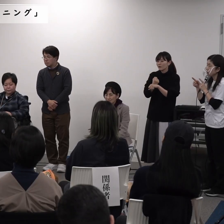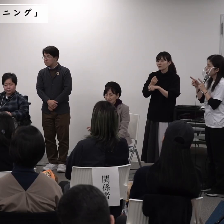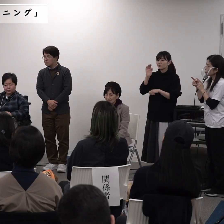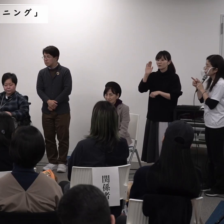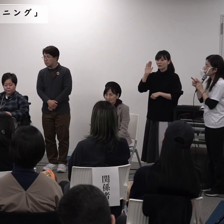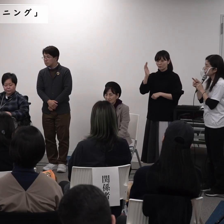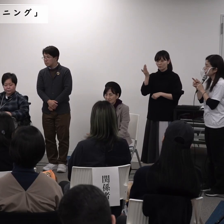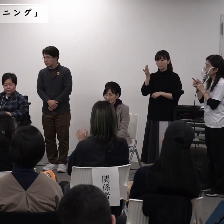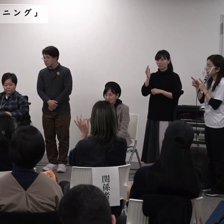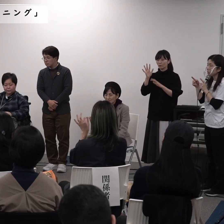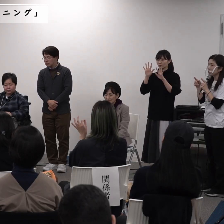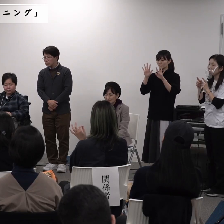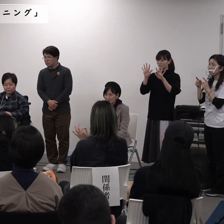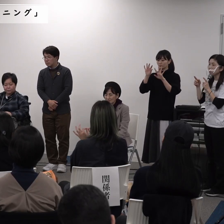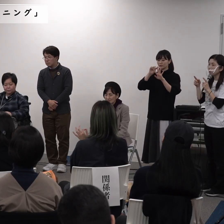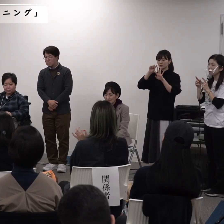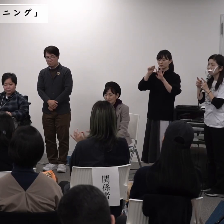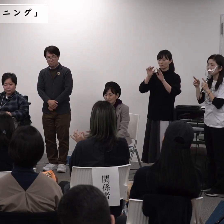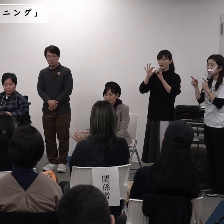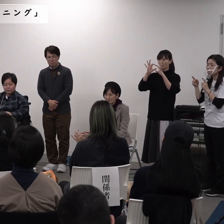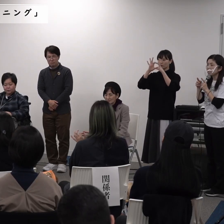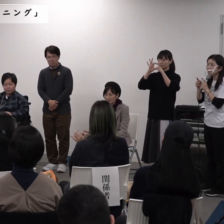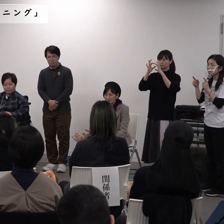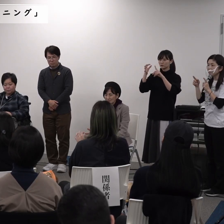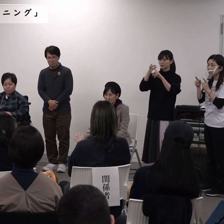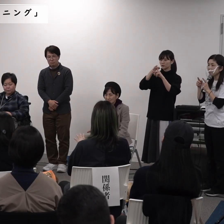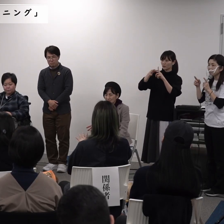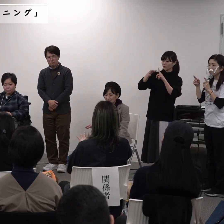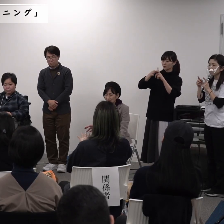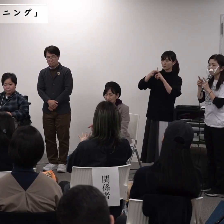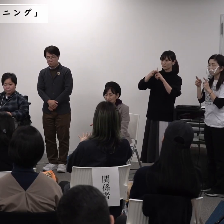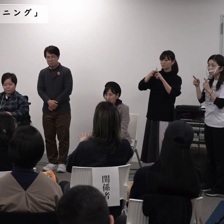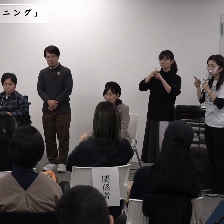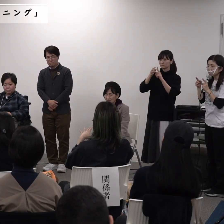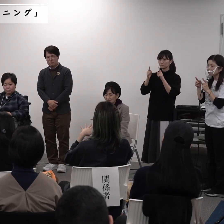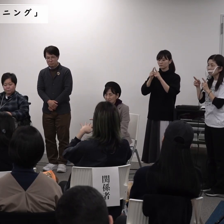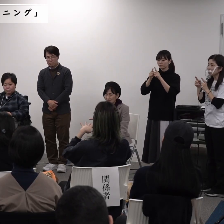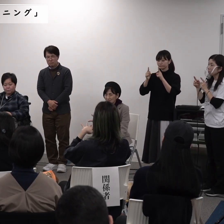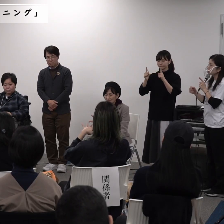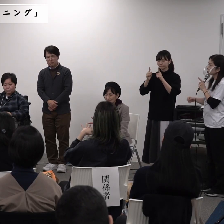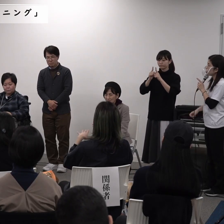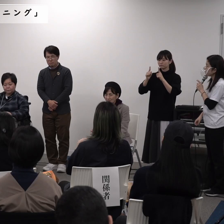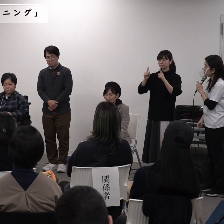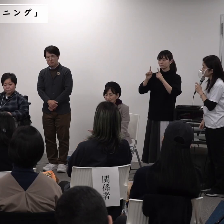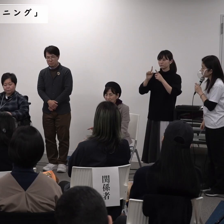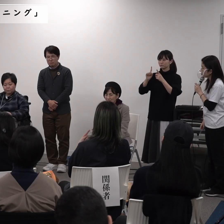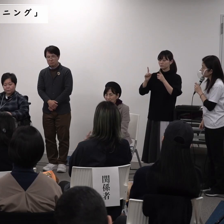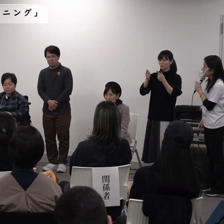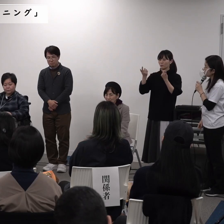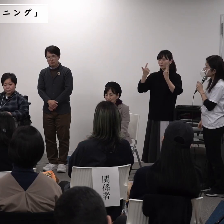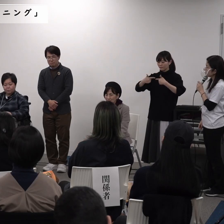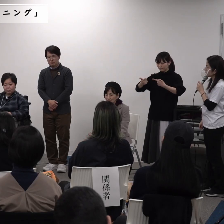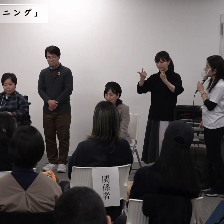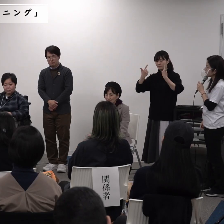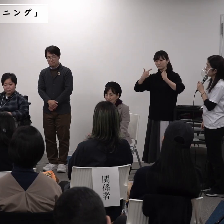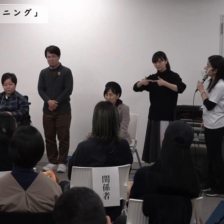その指に輪ゴムを引っ掛けてずっと繰り返すことを毎日 毎日されたわけですよね